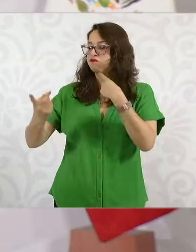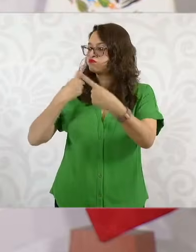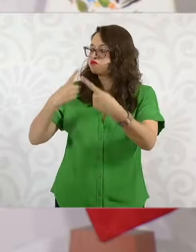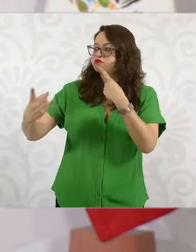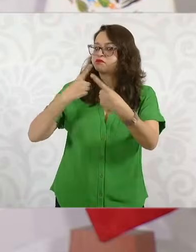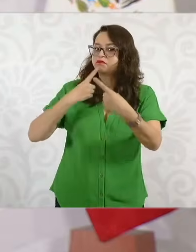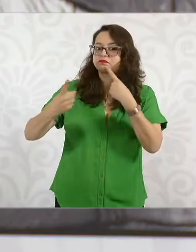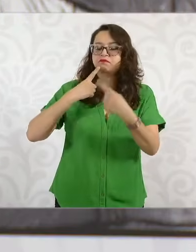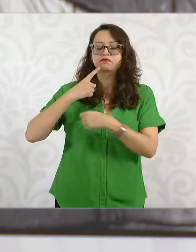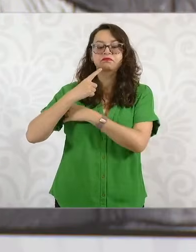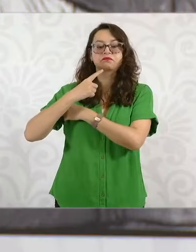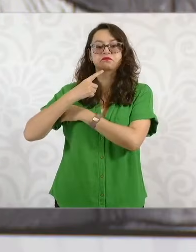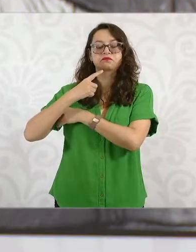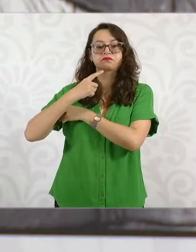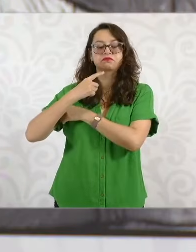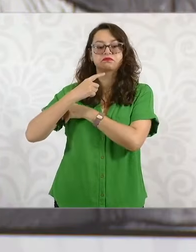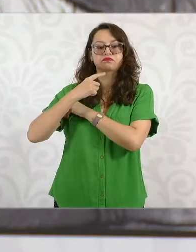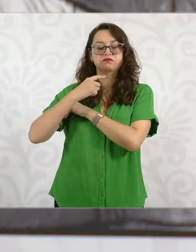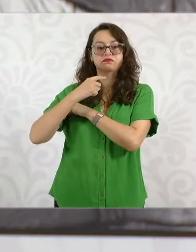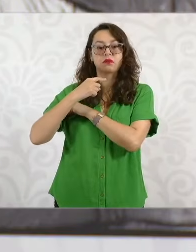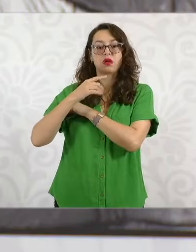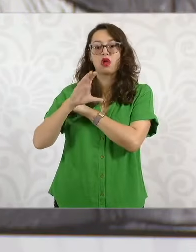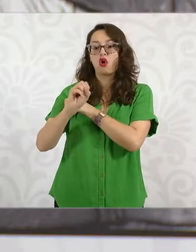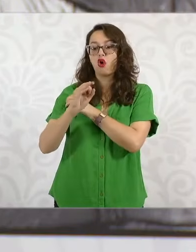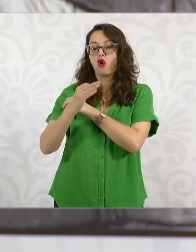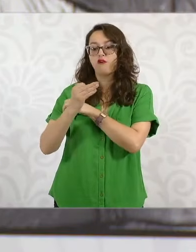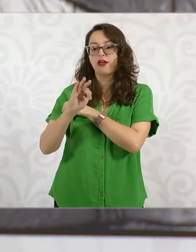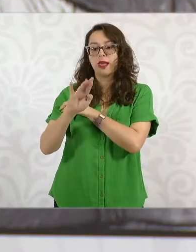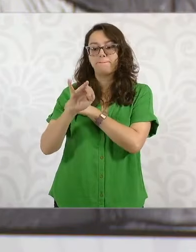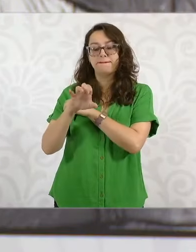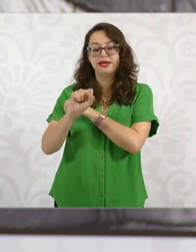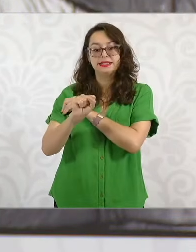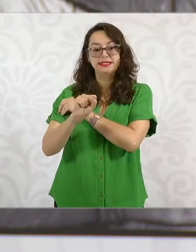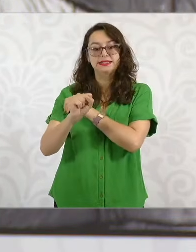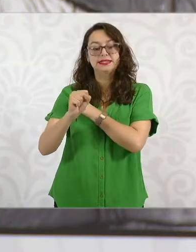y hayamos buscado estrategias junto con la Cofepriz, con el secretario Kersenovic,